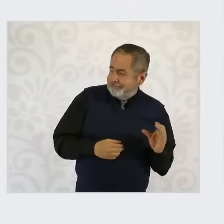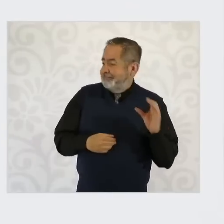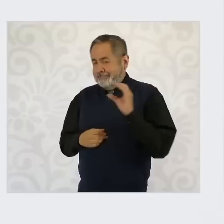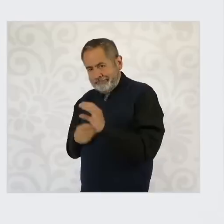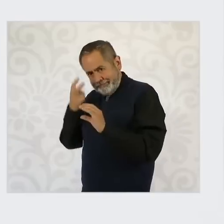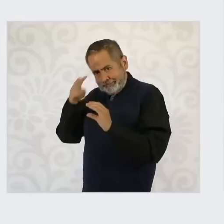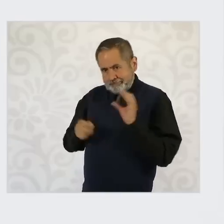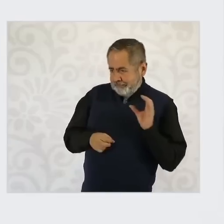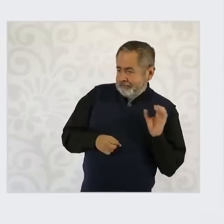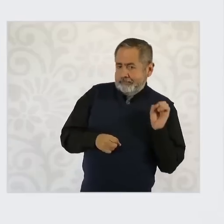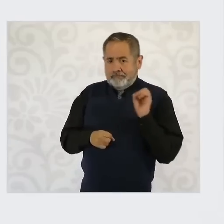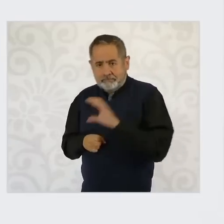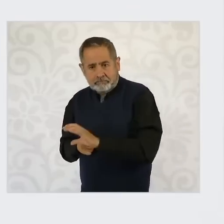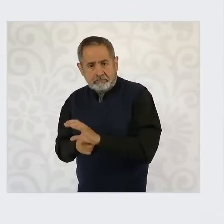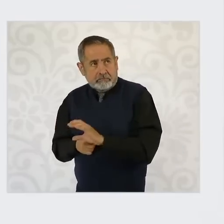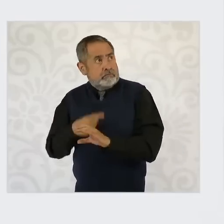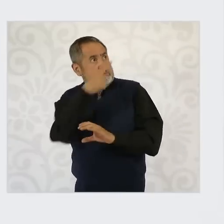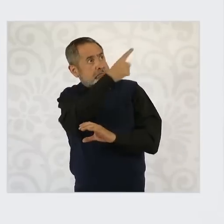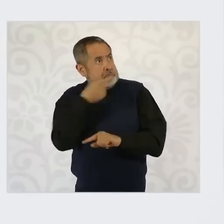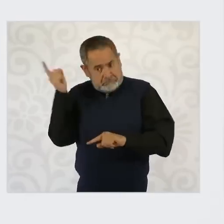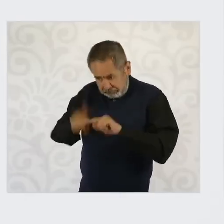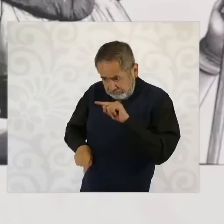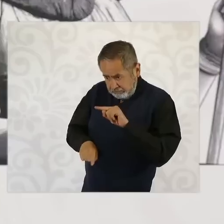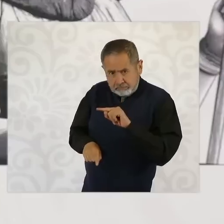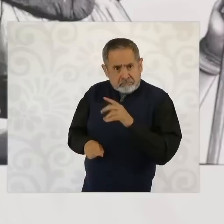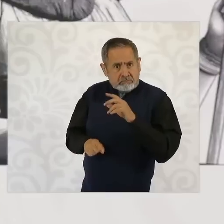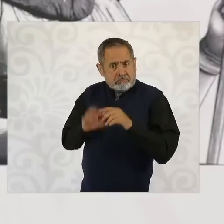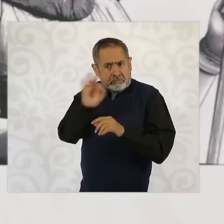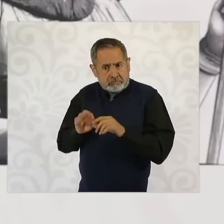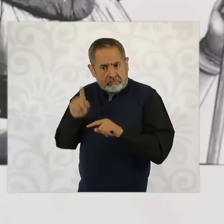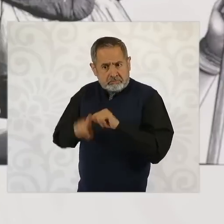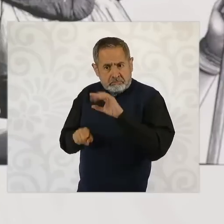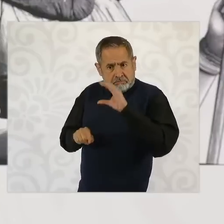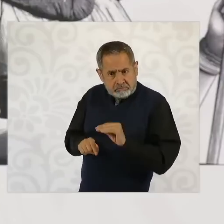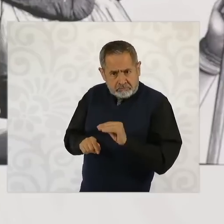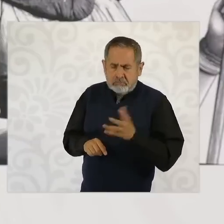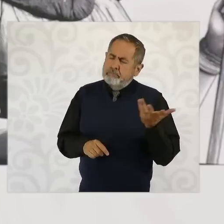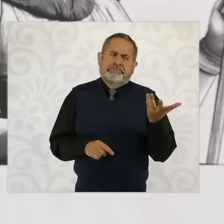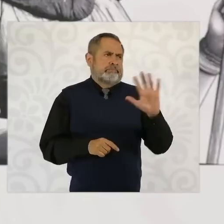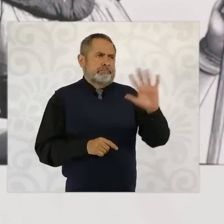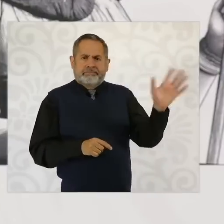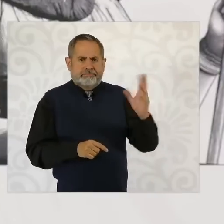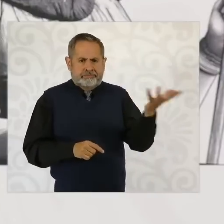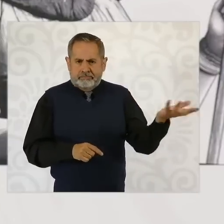viven en Estados Unidos pagan impuestos tengan documentos o no tengan documentos todos pagan